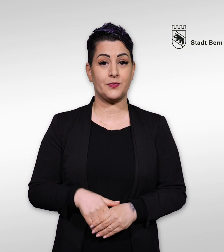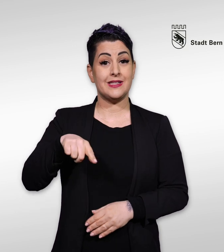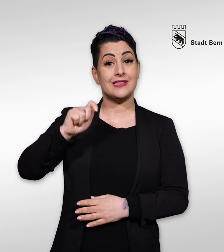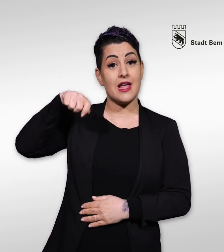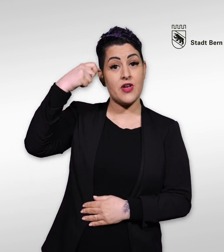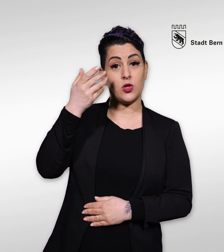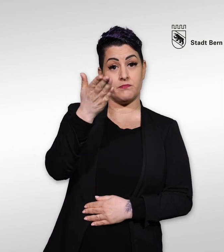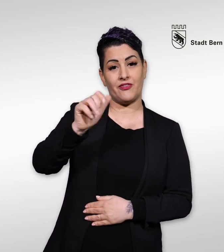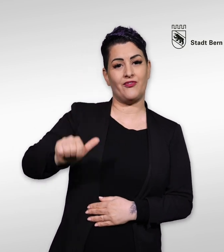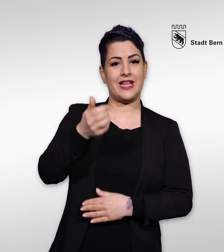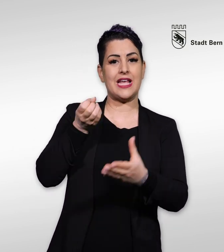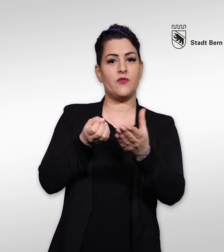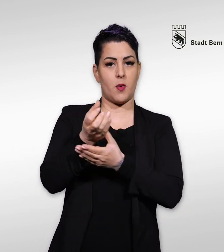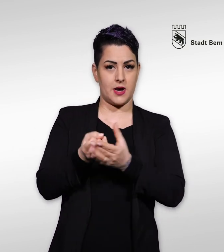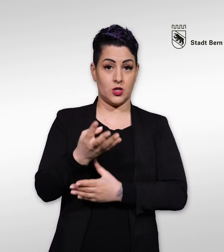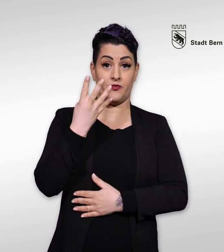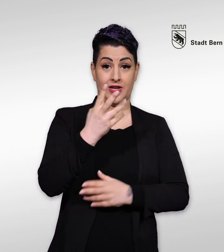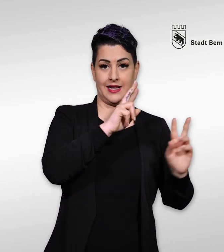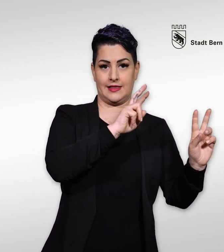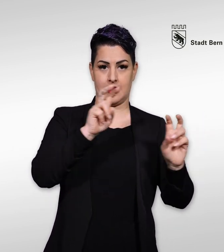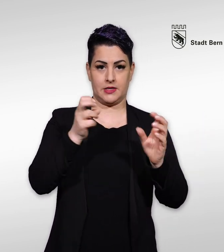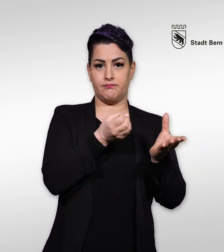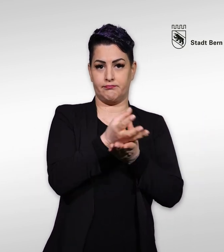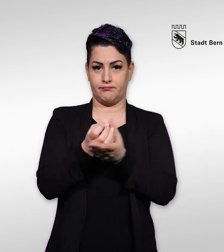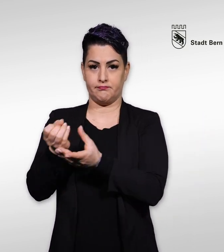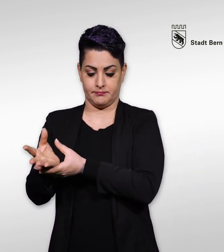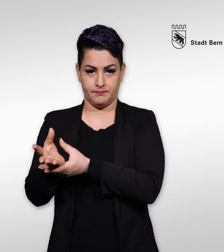In diesem Video finden Sie die wichtigsten Informationen zur Schule,